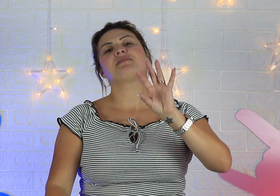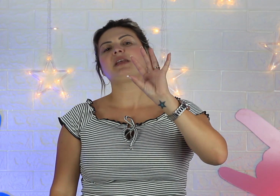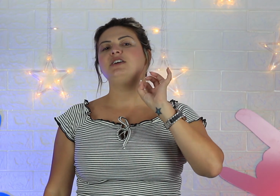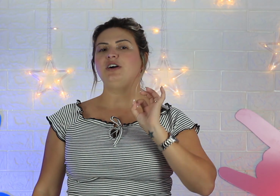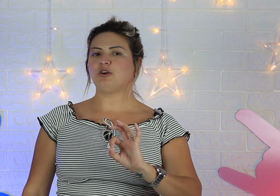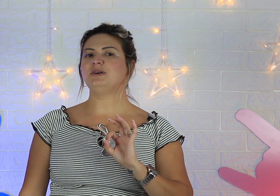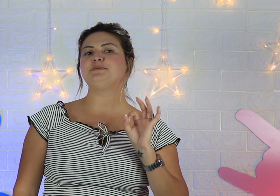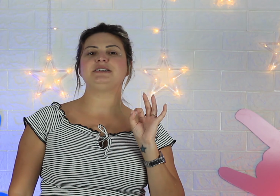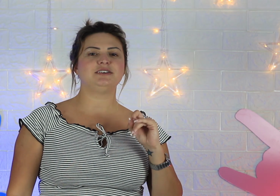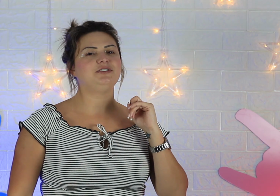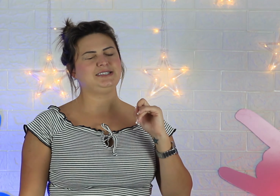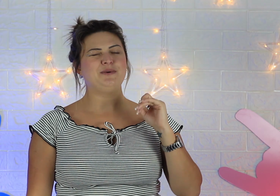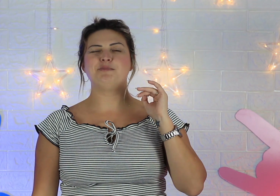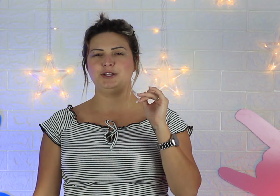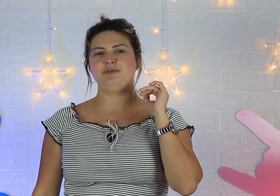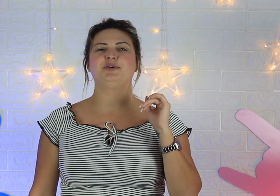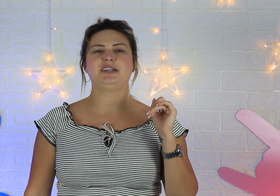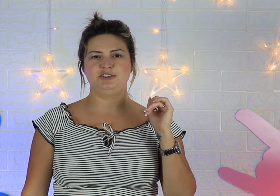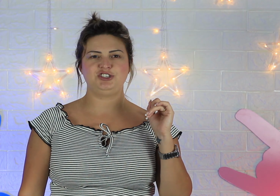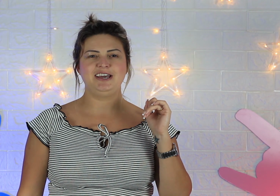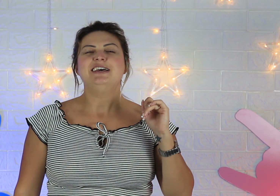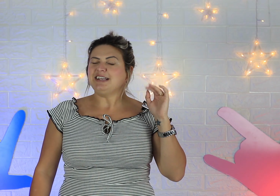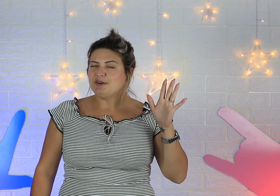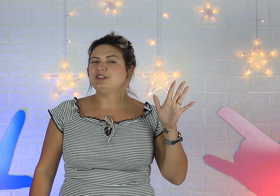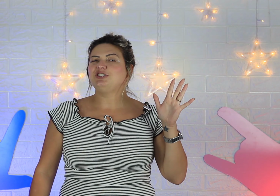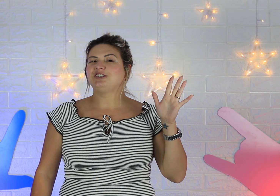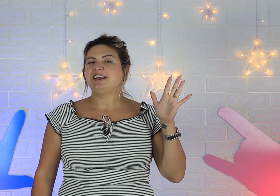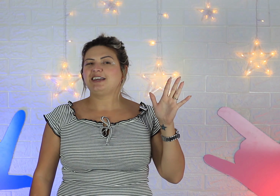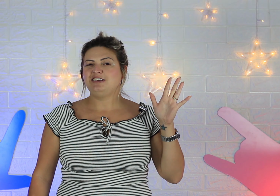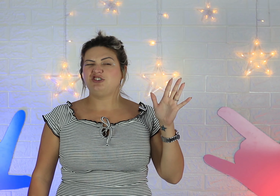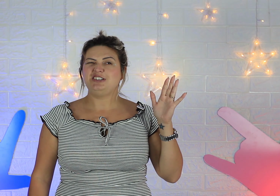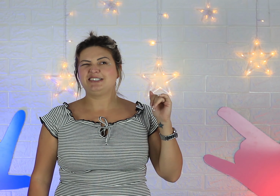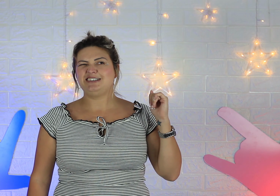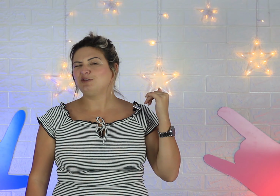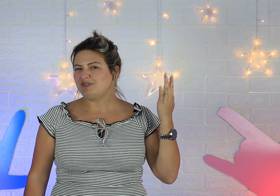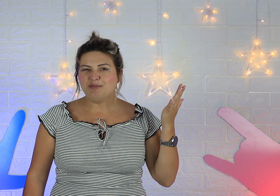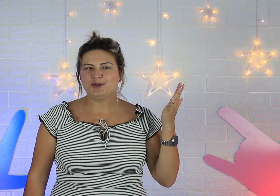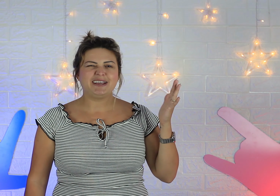e olha com uma expressão facial é muito importante sabe quando a gente está naquele dia assim que não